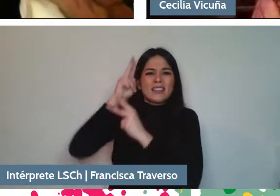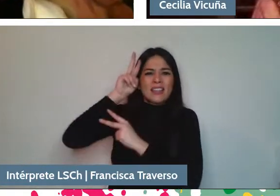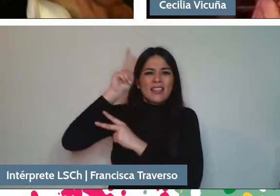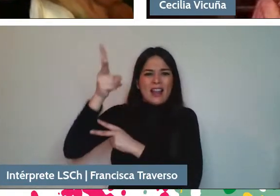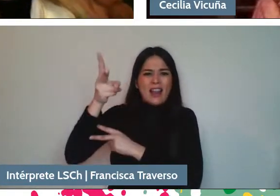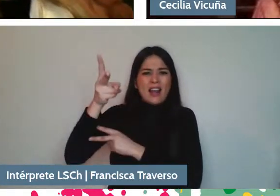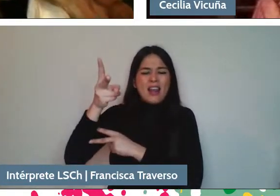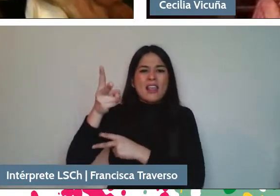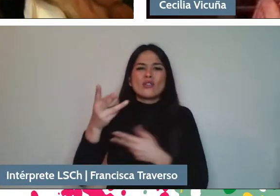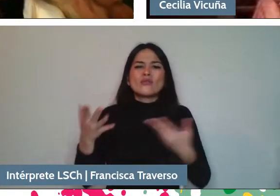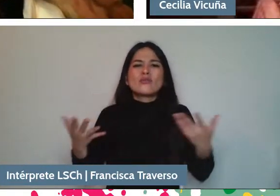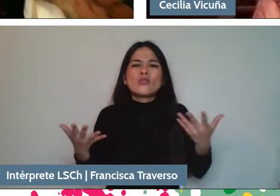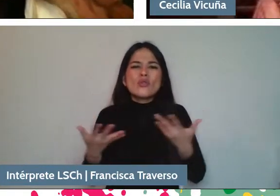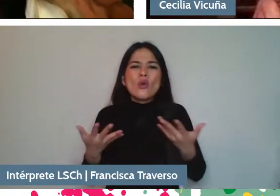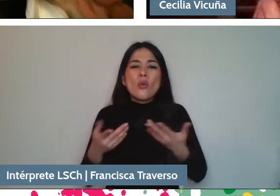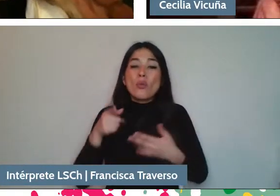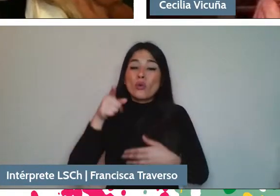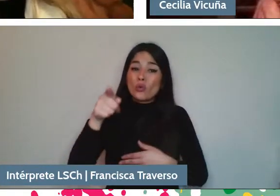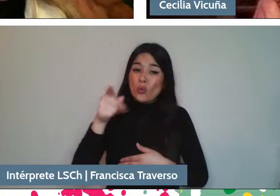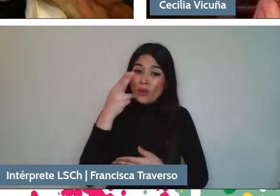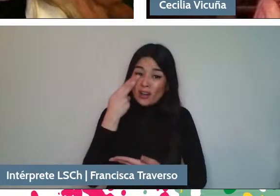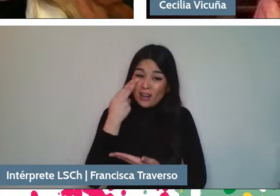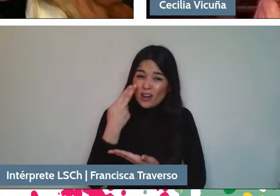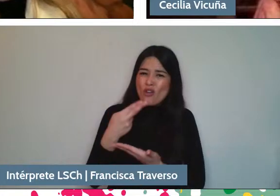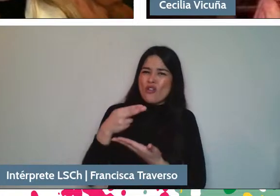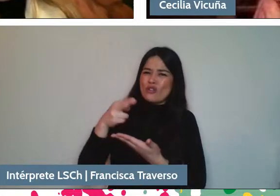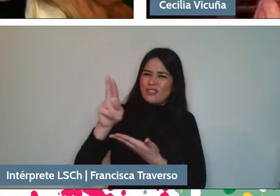¿de qué manera tú reconociste en ti esa cultura ancestral?